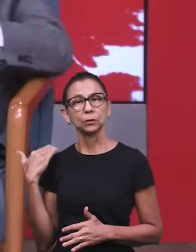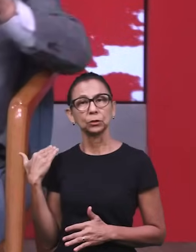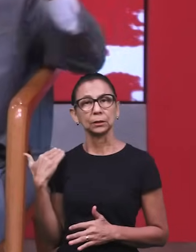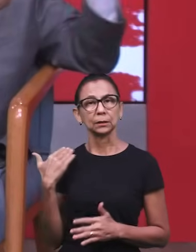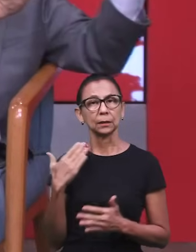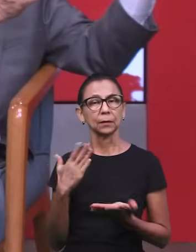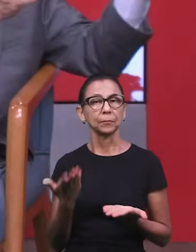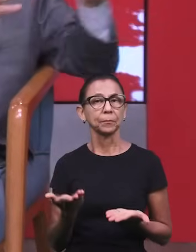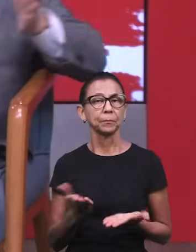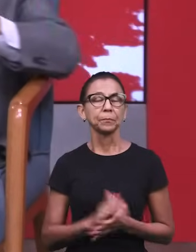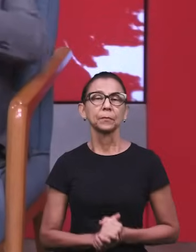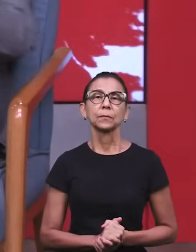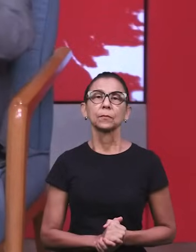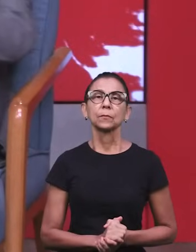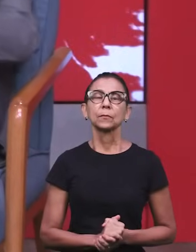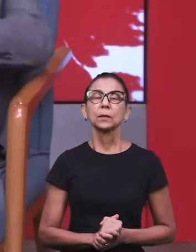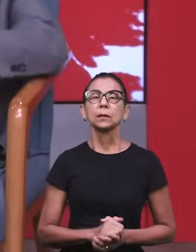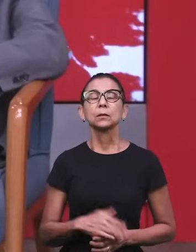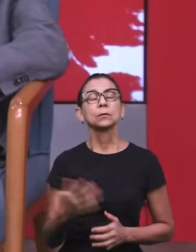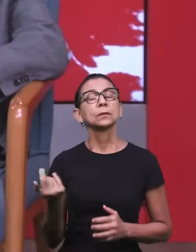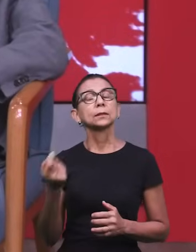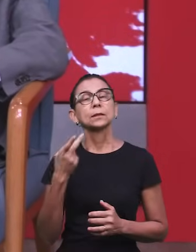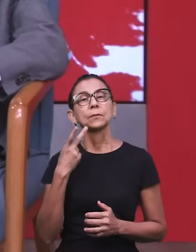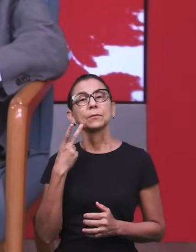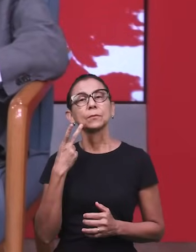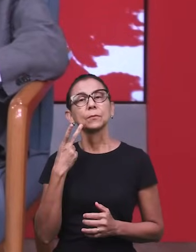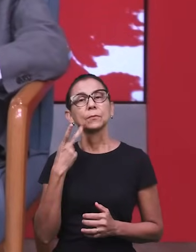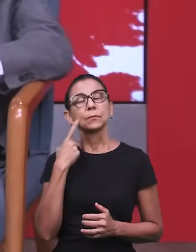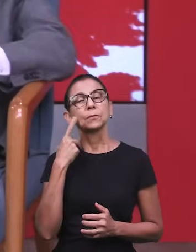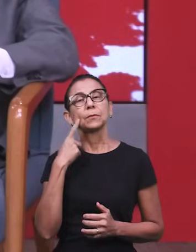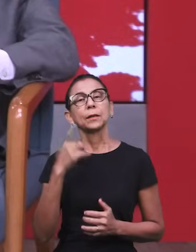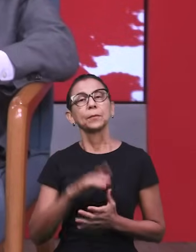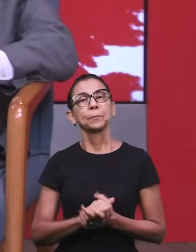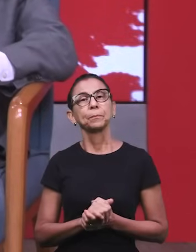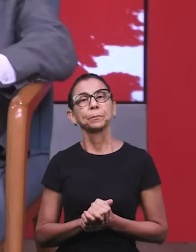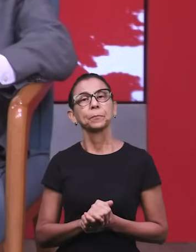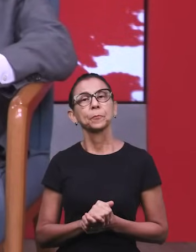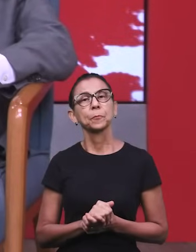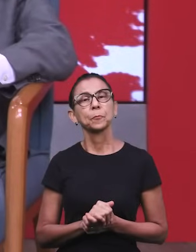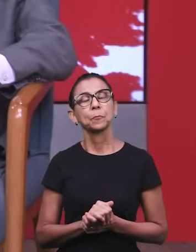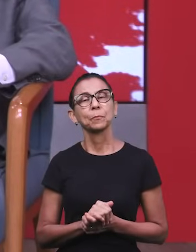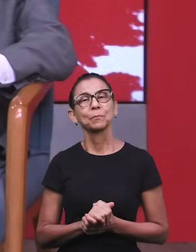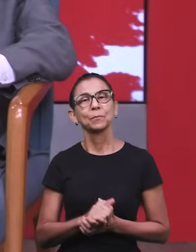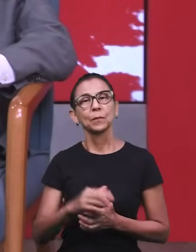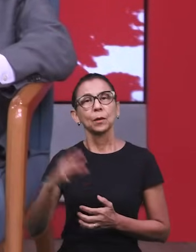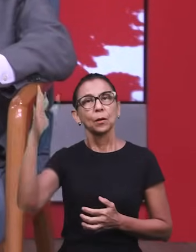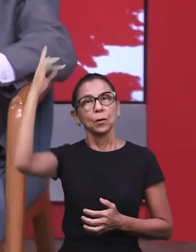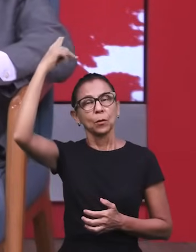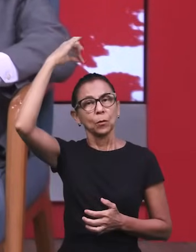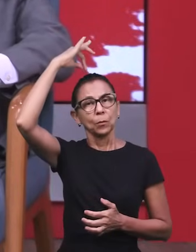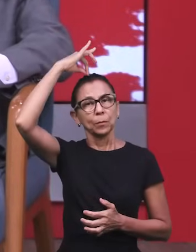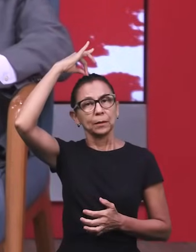você vem a palavra do Pai vem o ministério de Jesus e depois do Pentecostes vem o período do